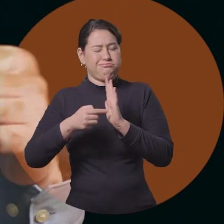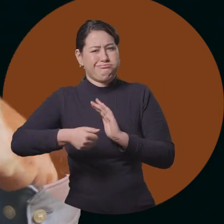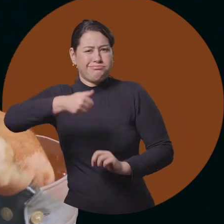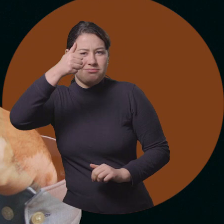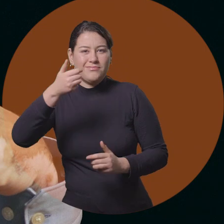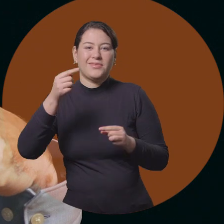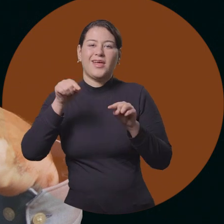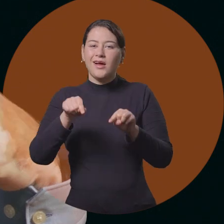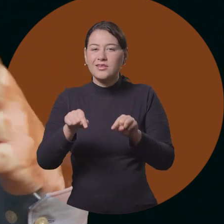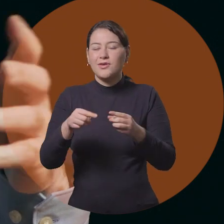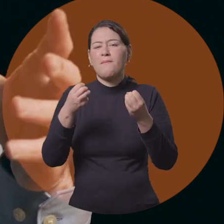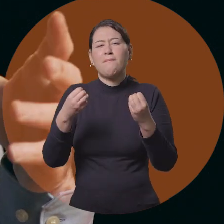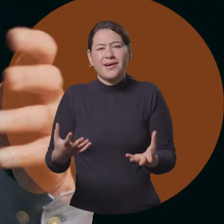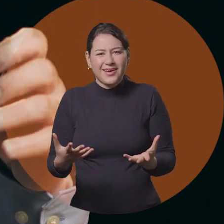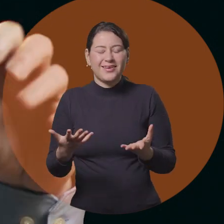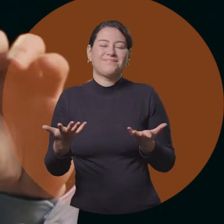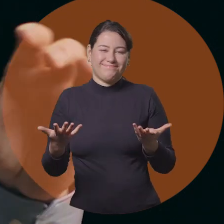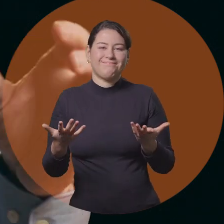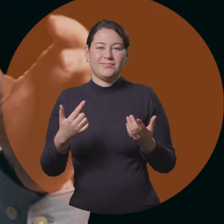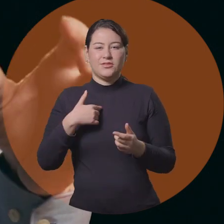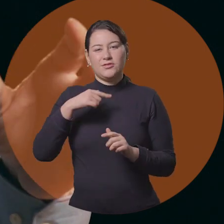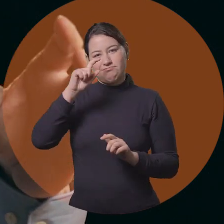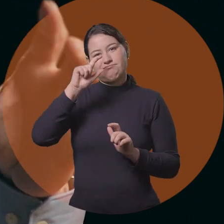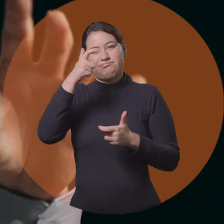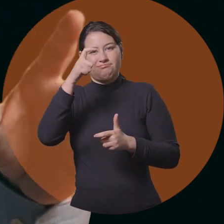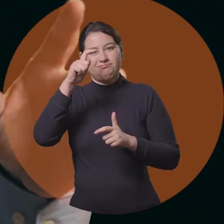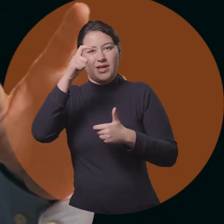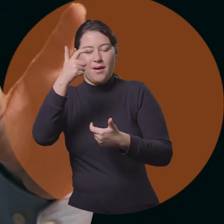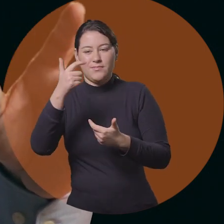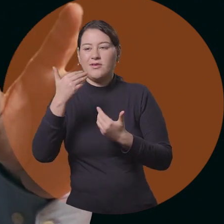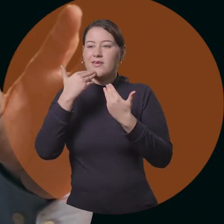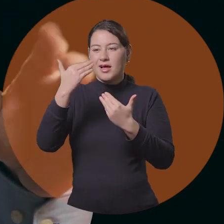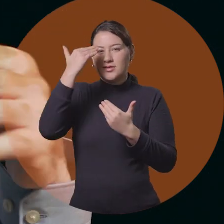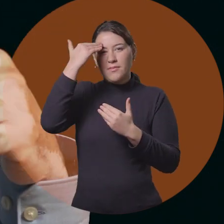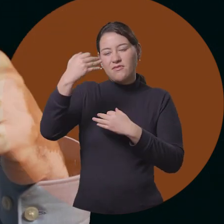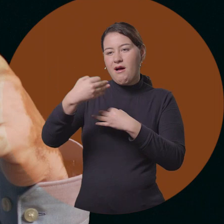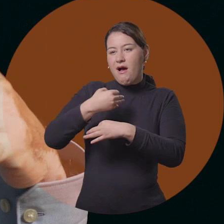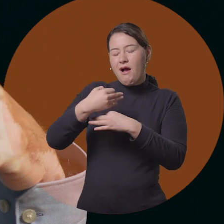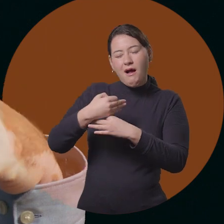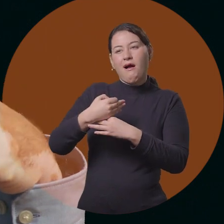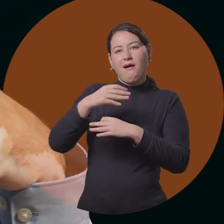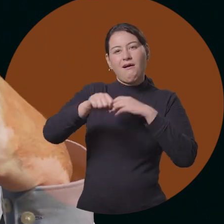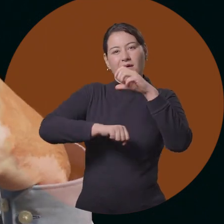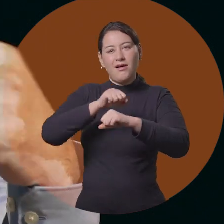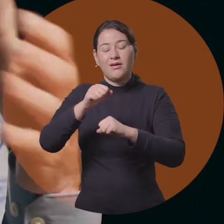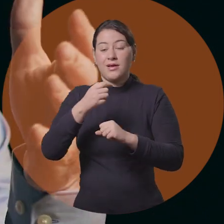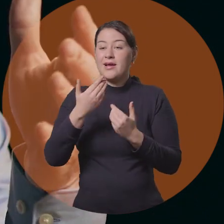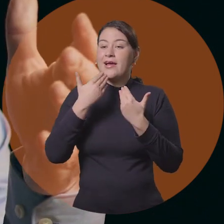Y eso fue porque justamente fui haciendo esos clic con esos profesores. Para mí, los docentes que tuve